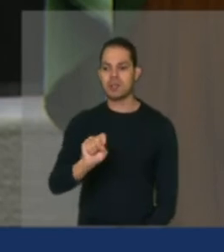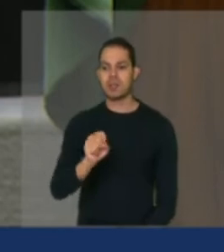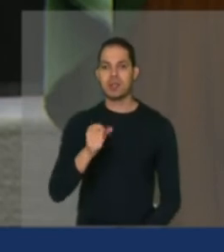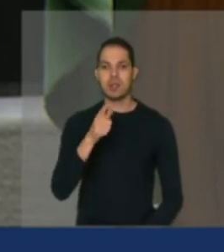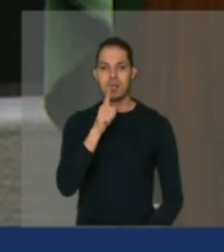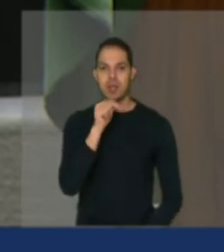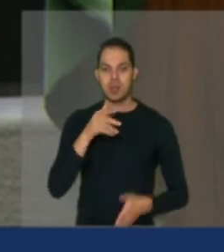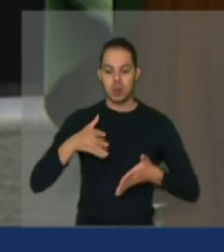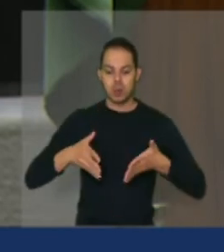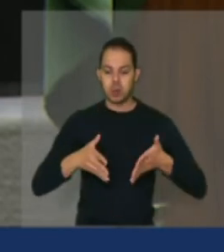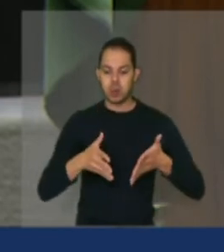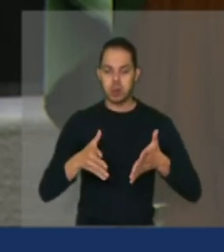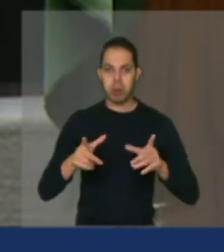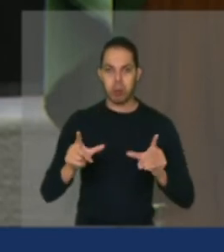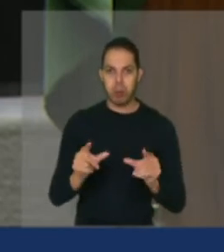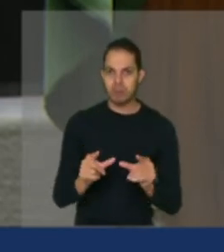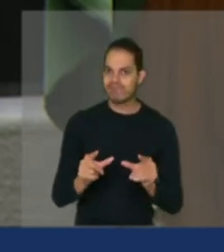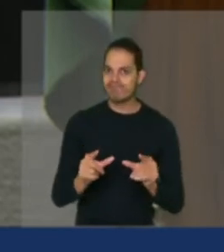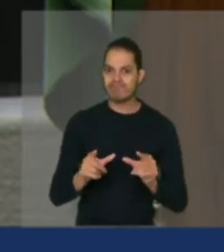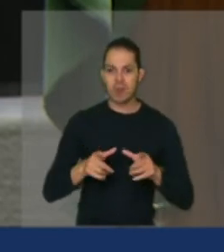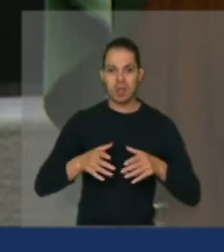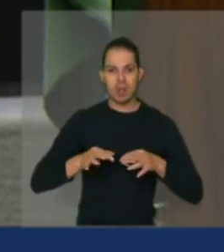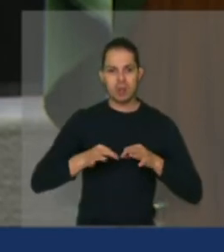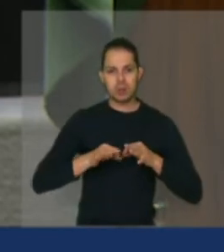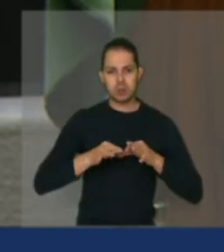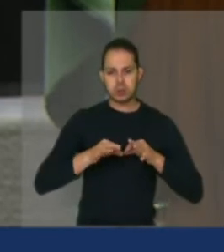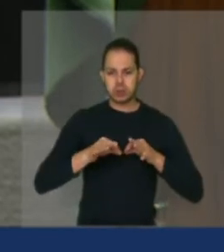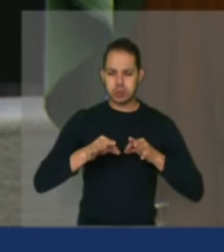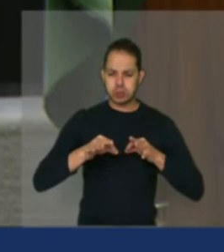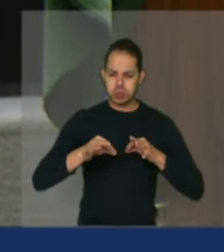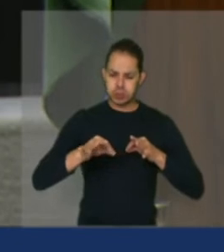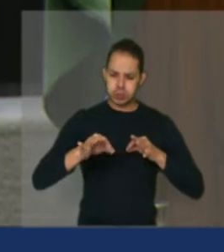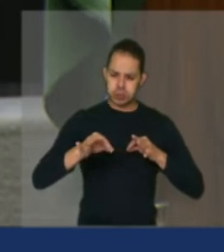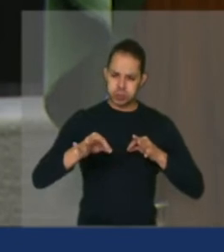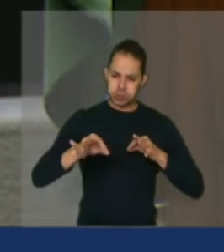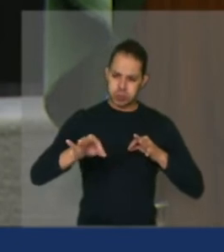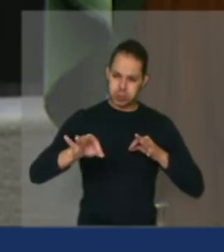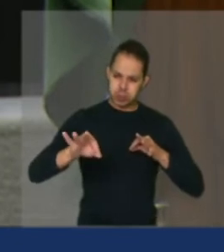RIO PEQUENO. SÃO QUILÔMETROS QUE NOS SEPARAM DA OUTRA MARGEM DO ESTADO DO PARÁ . E A EMPRESA BRASILEIRA DE